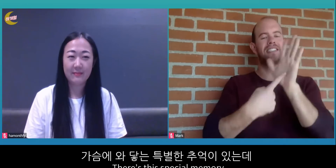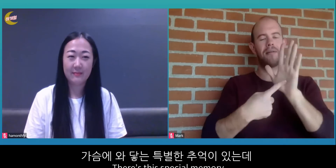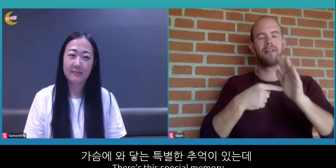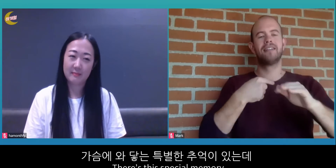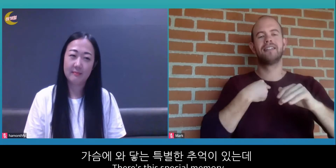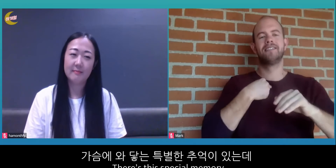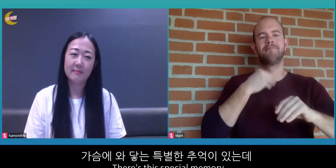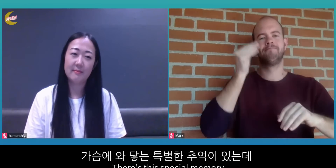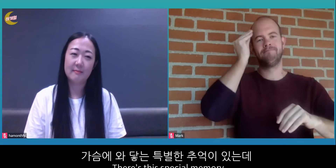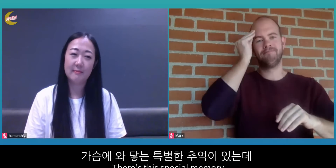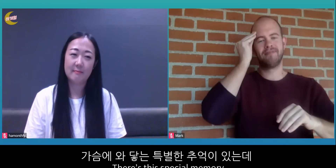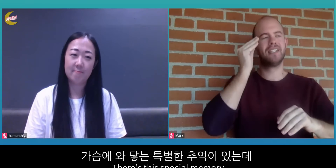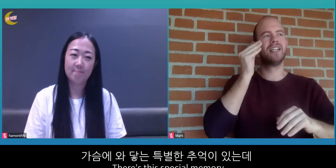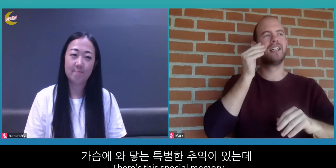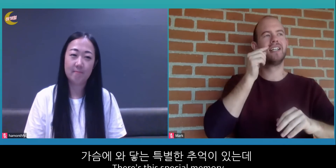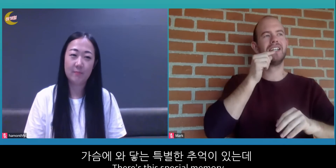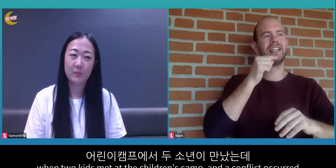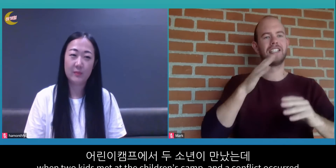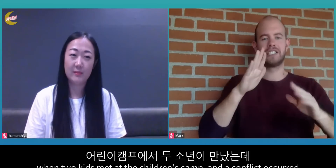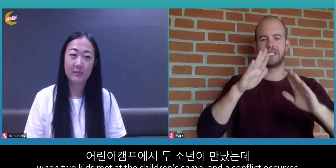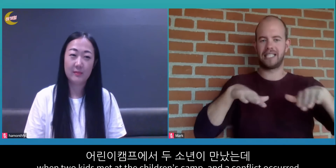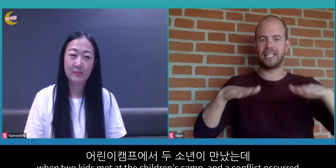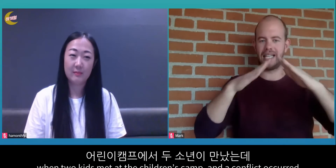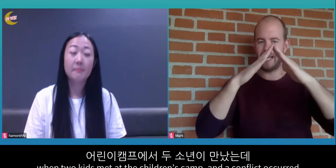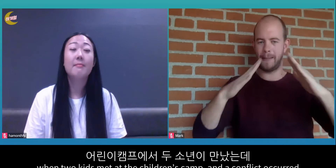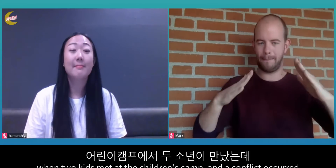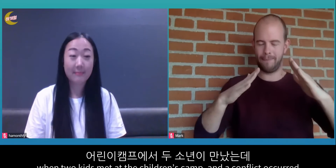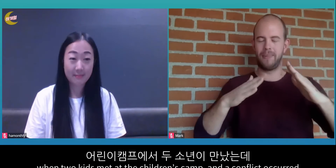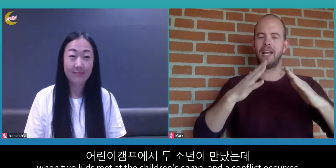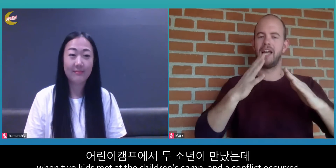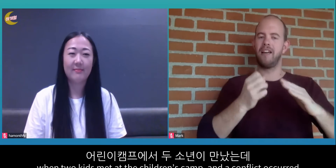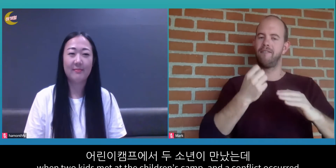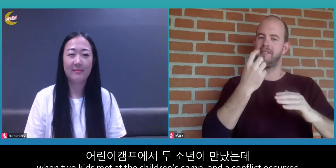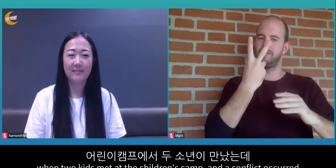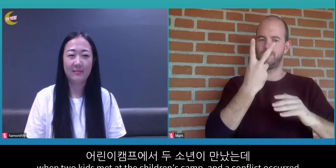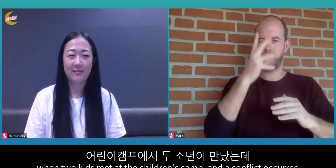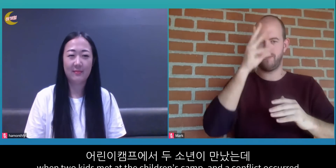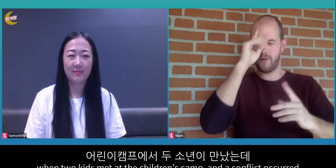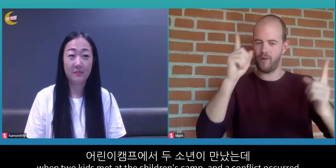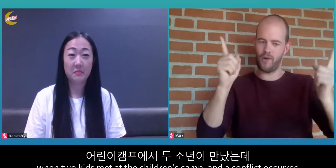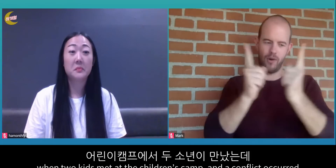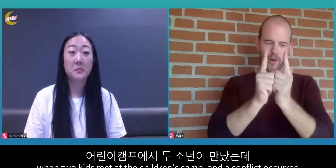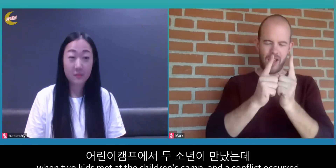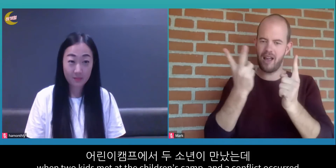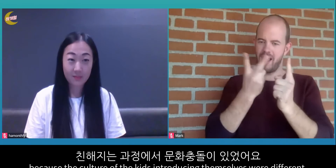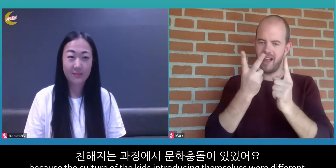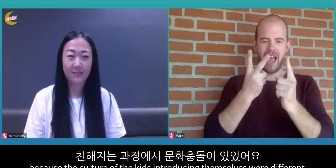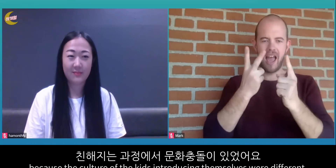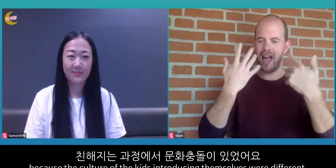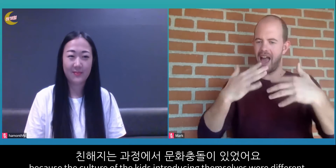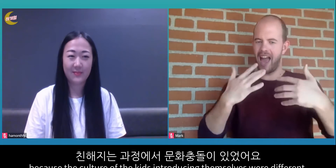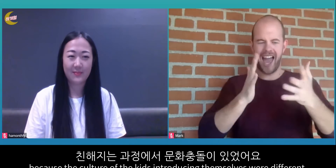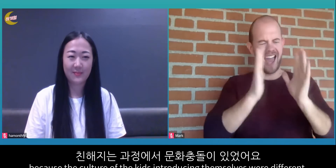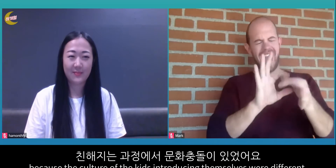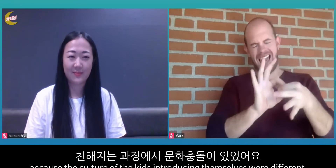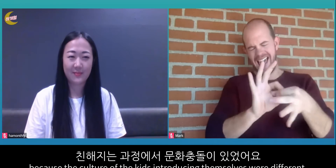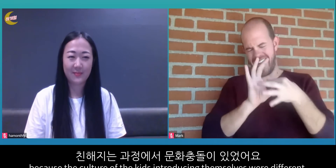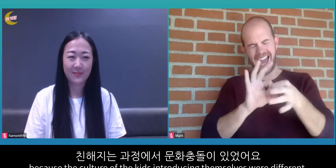2人の子供が子供たちのキャンプで会ったとき、この特別な思い出があります、 そして、彼ら自身を紹介する子供たちの文化が異なっていたので、対立が起こりました。